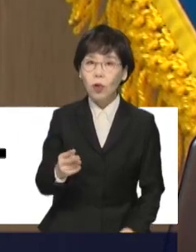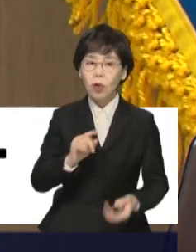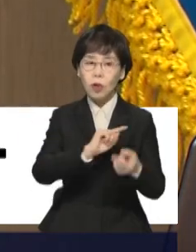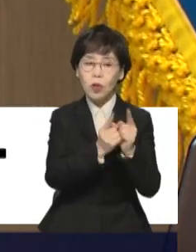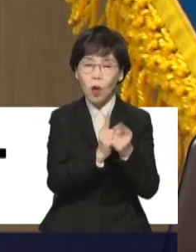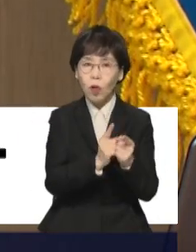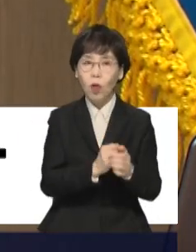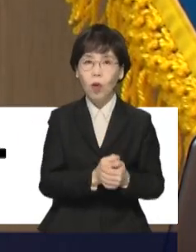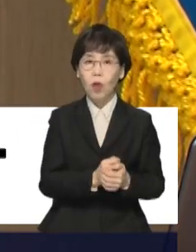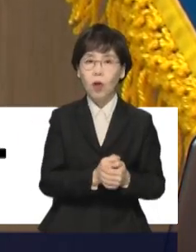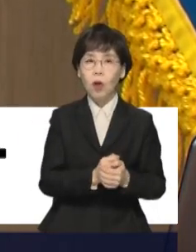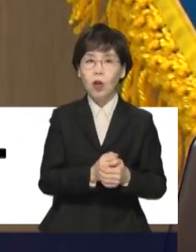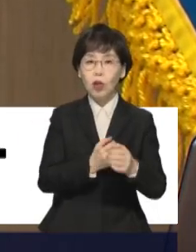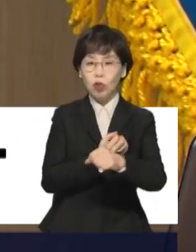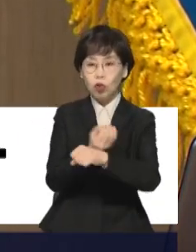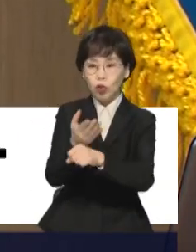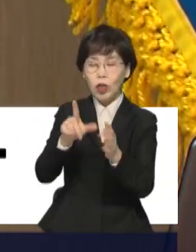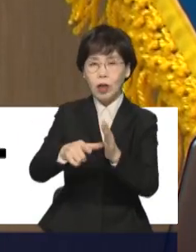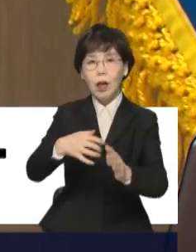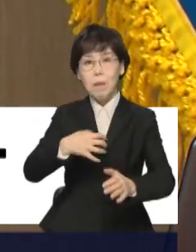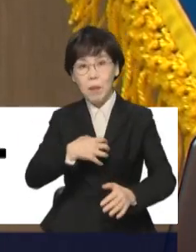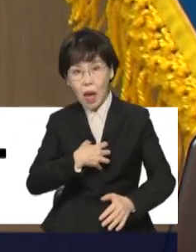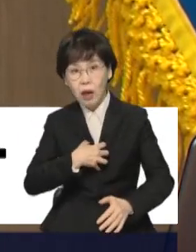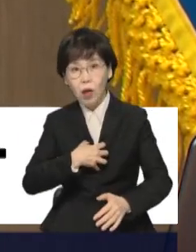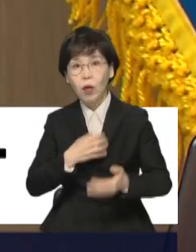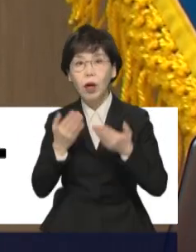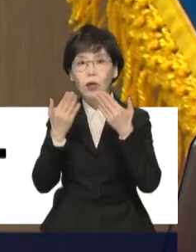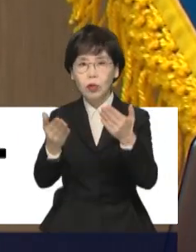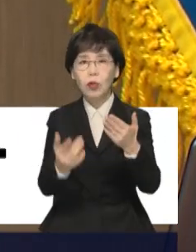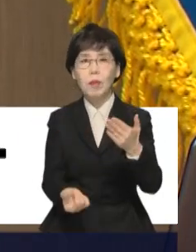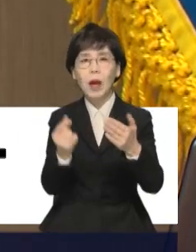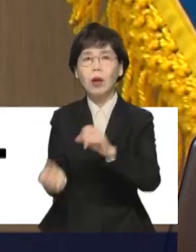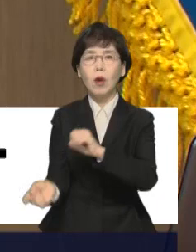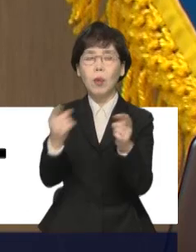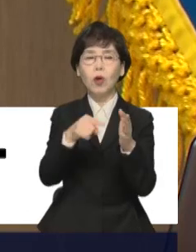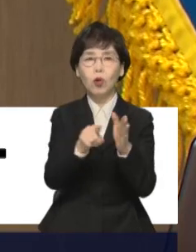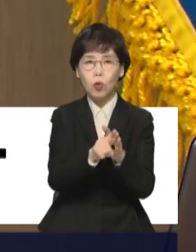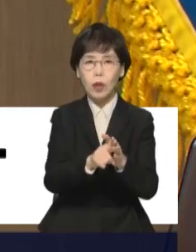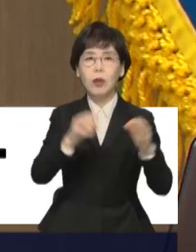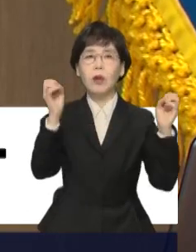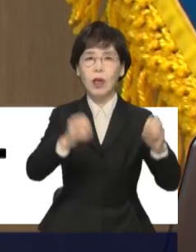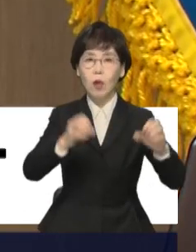그리고 상호 화이트리스트의 신속한 원상 회복을 위해 긴밀한 대화를 이어나가기로 했습니다.